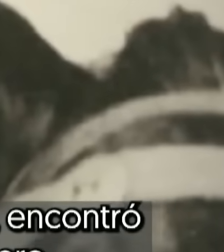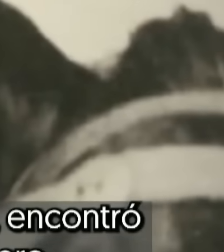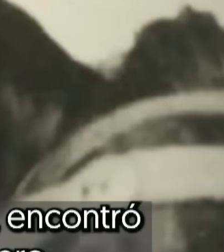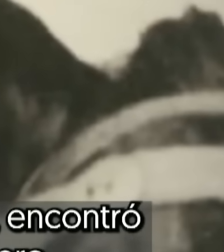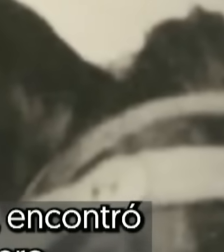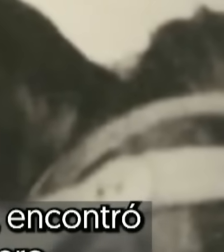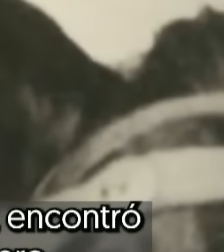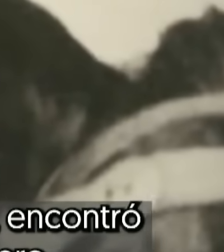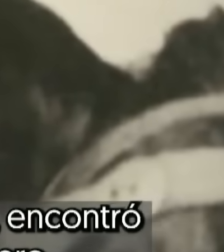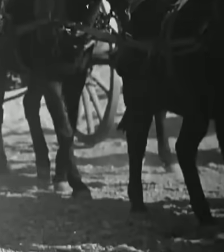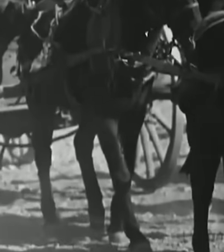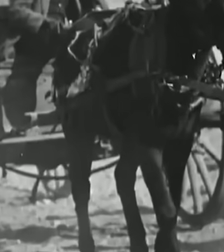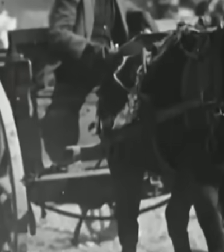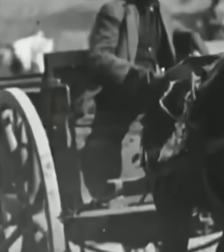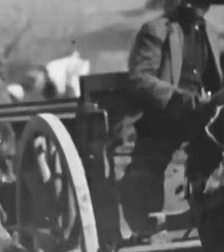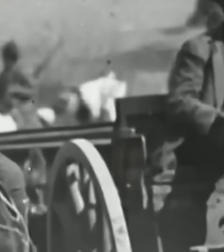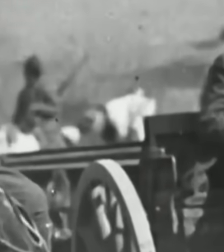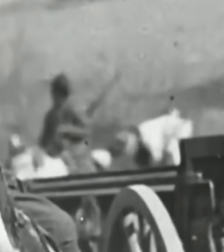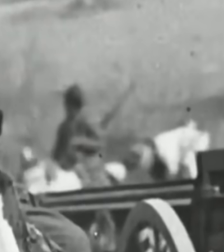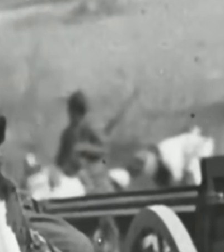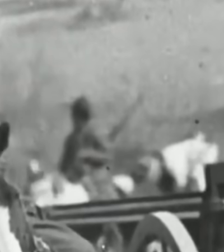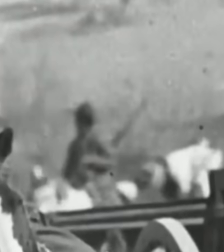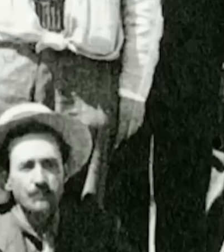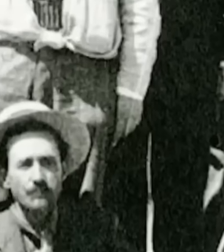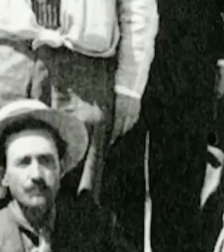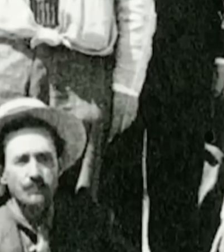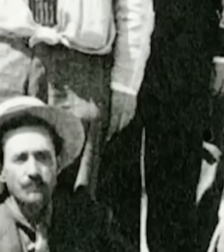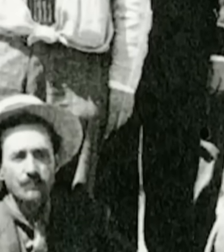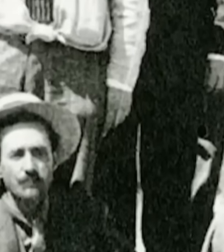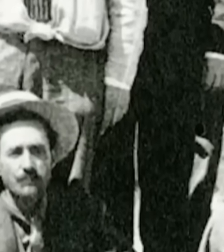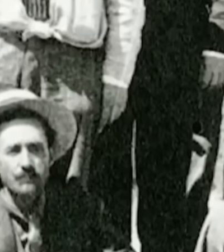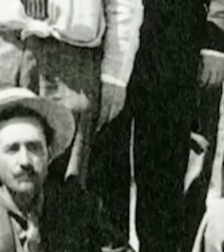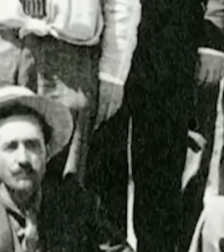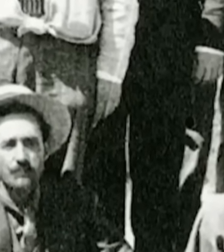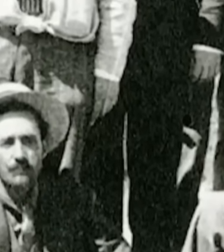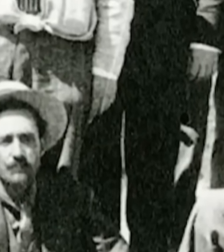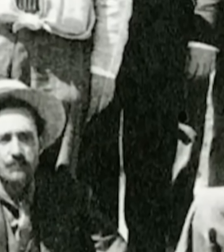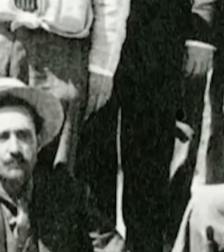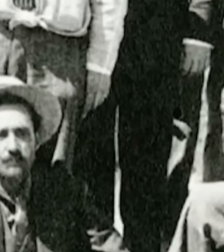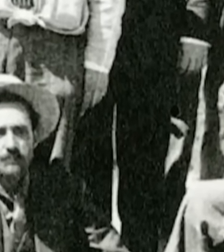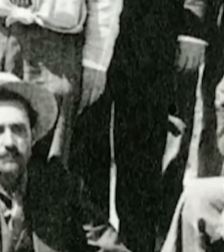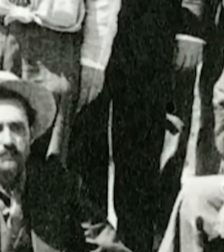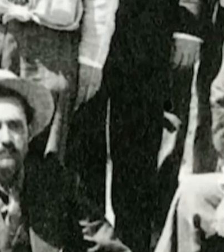revolución de Madero así que se unió a la lucha en octubre de 1910 reclutó hombres y